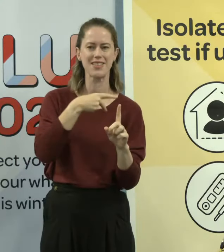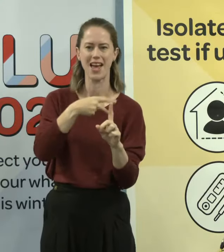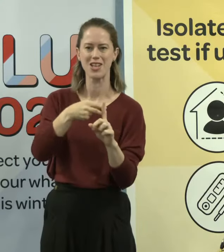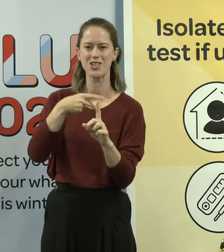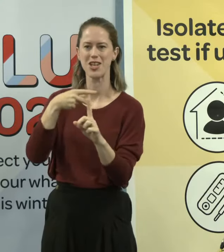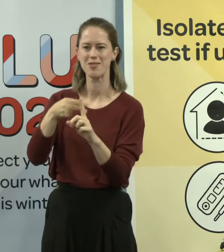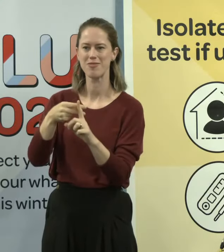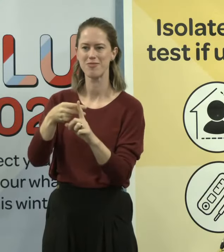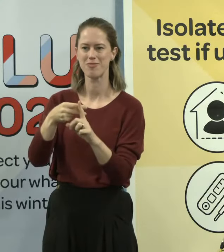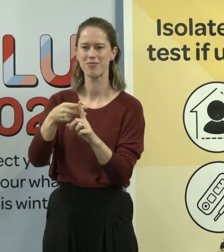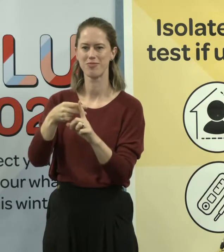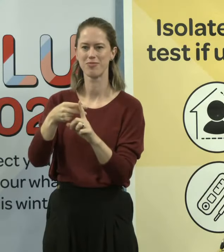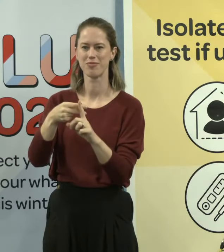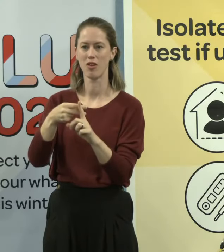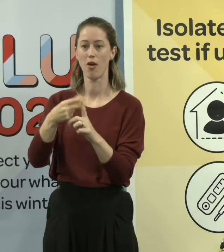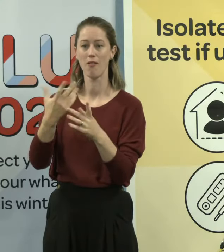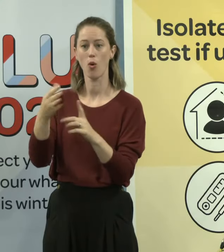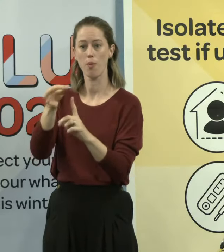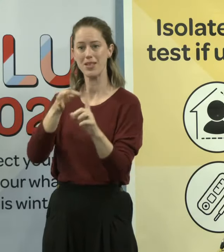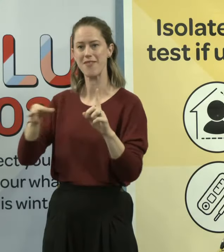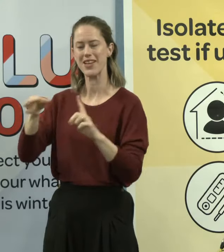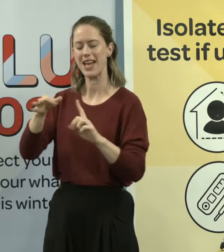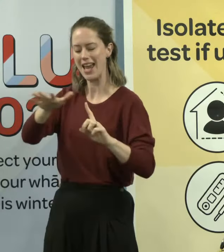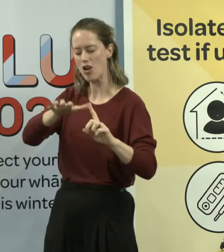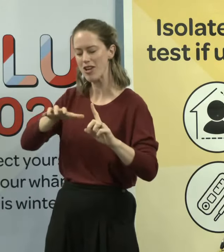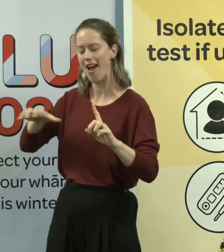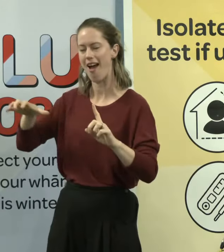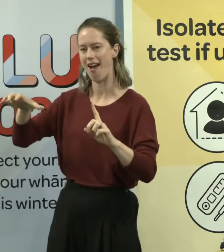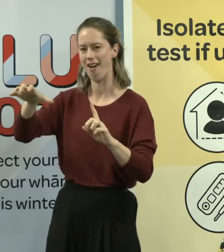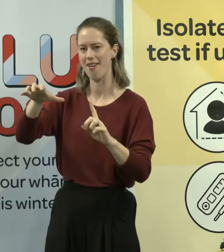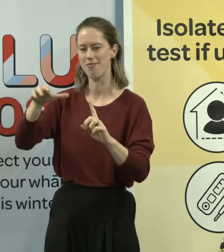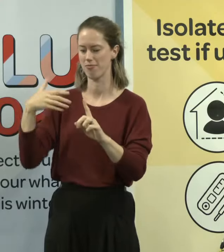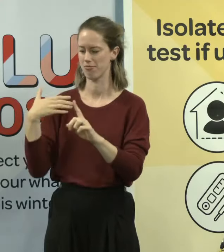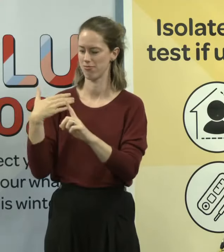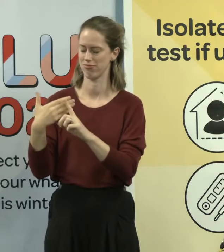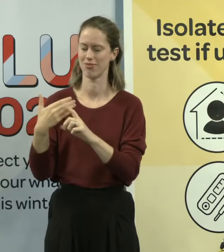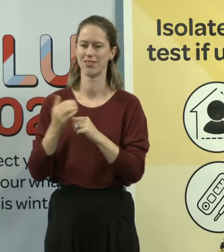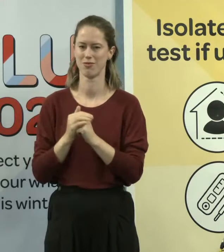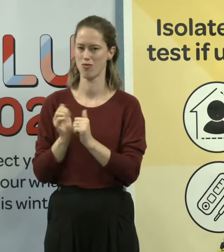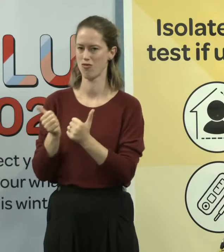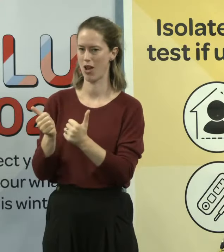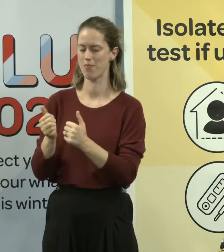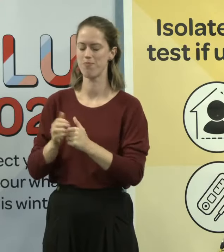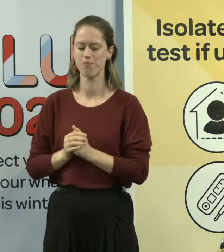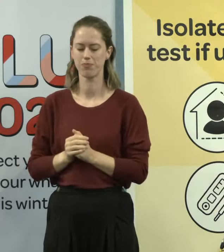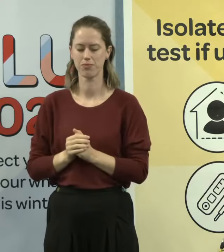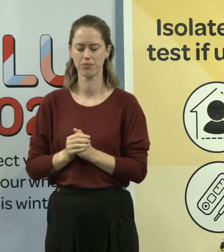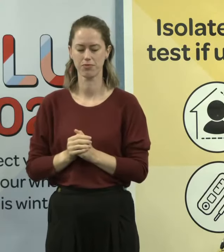Manatu me taku hiahia ki te whakanui i nga mahi e mahia ana